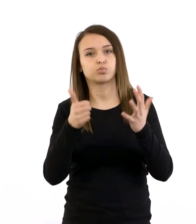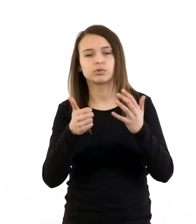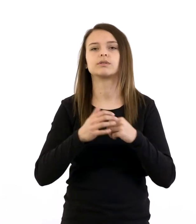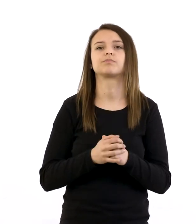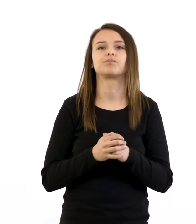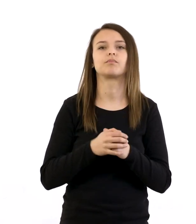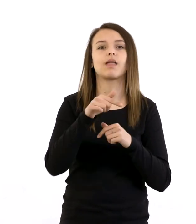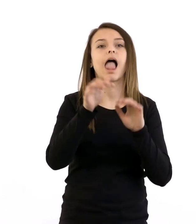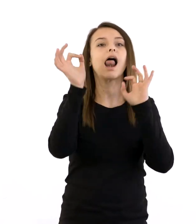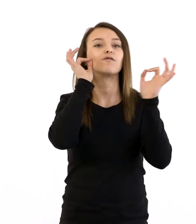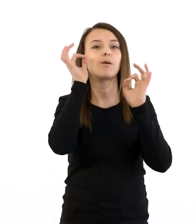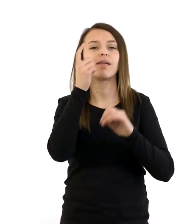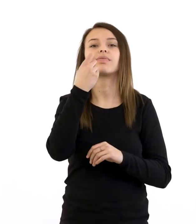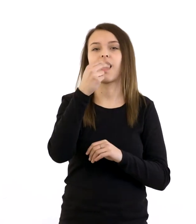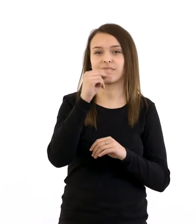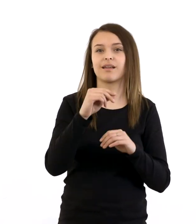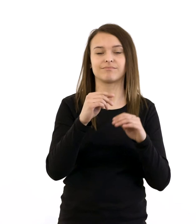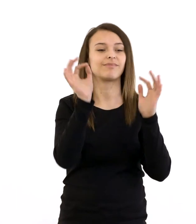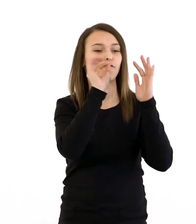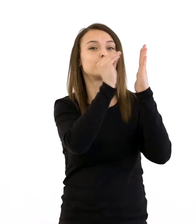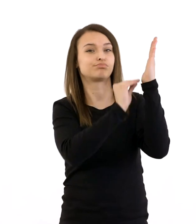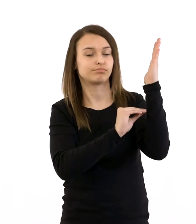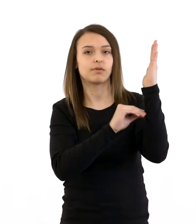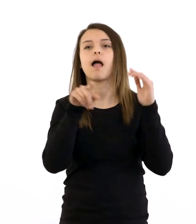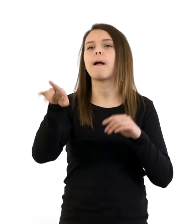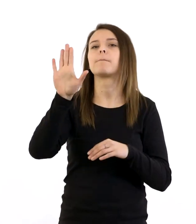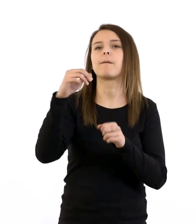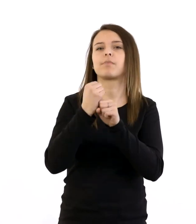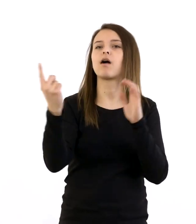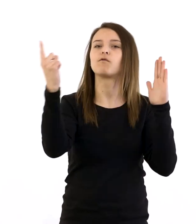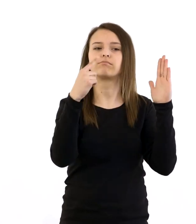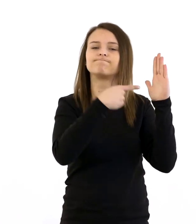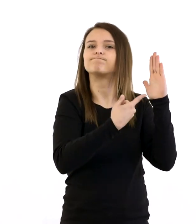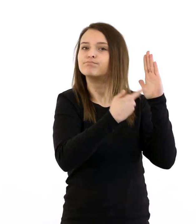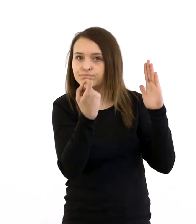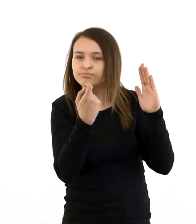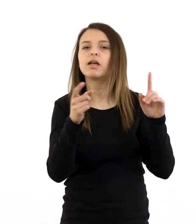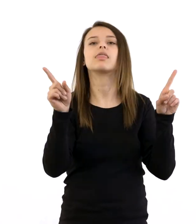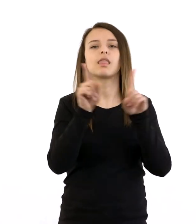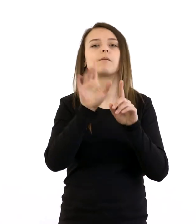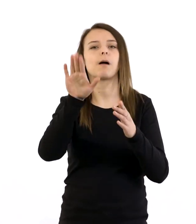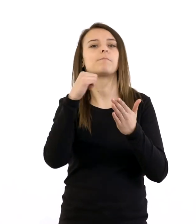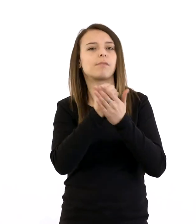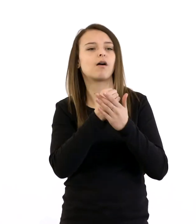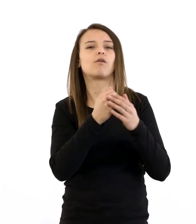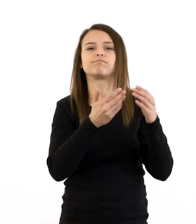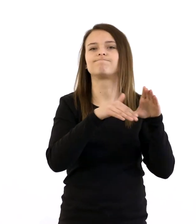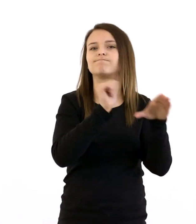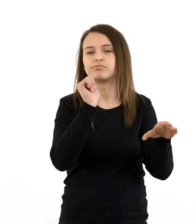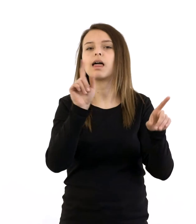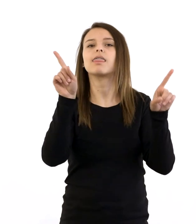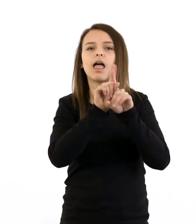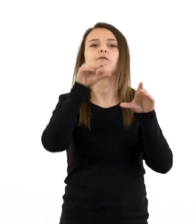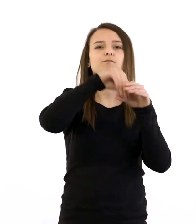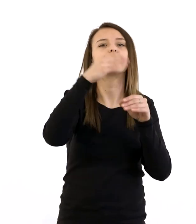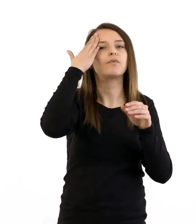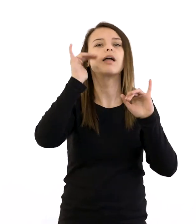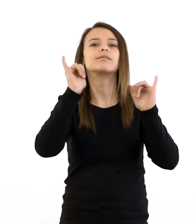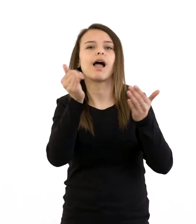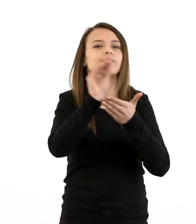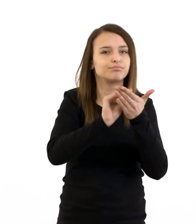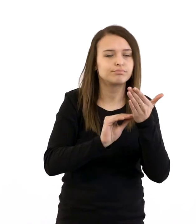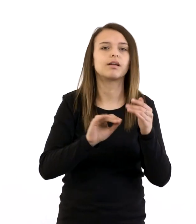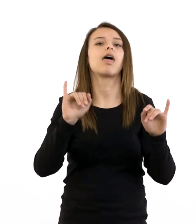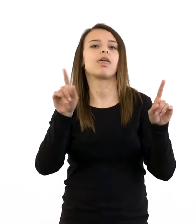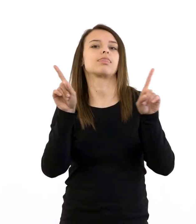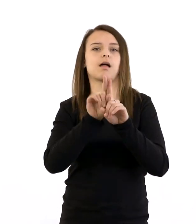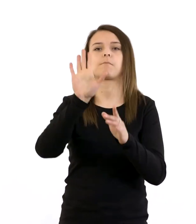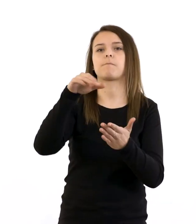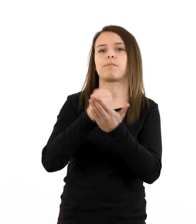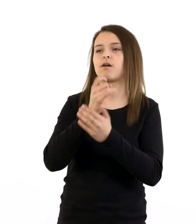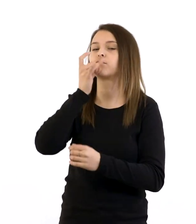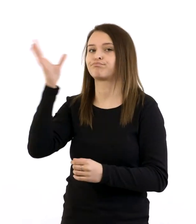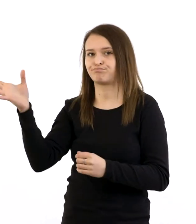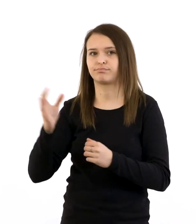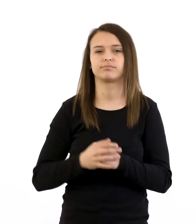zapis o prawie osoby do żądania informacji, prawie do cofnięcia zgody i sposobie w jaki można to zrobić, prawie do wniesienia skargi,